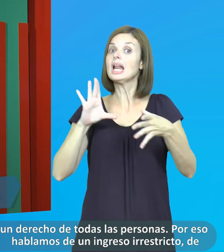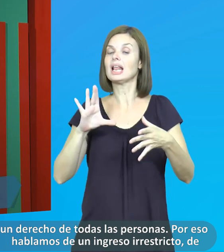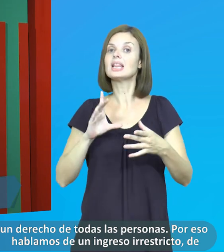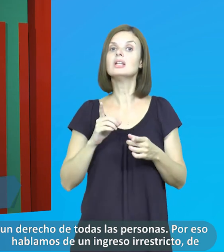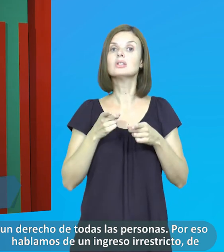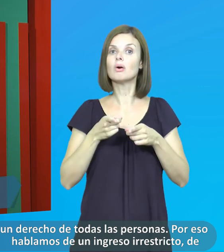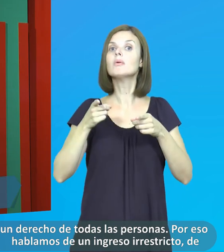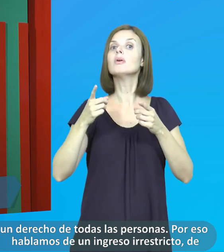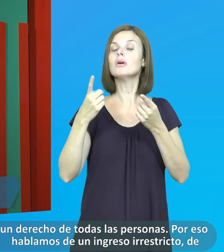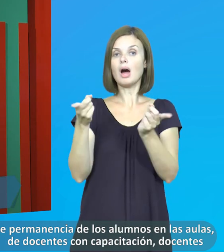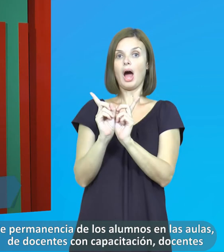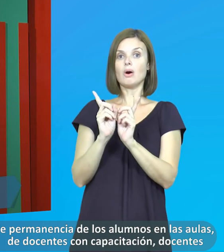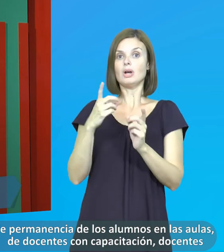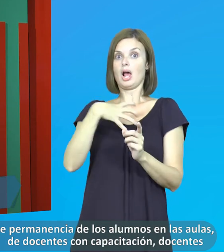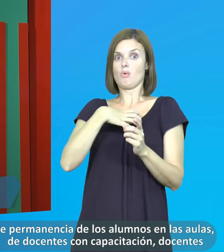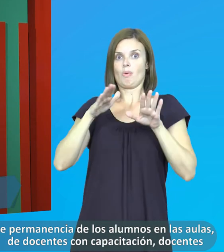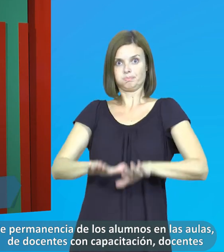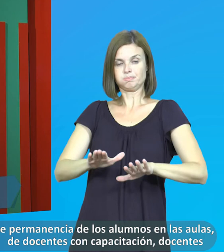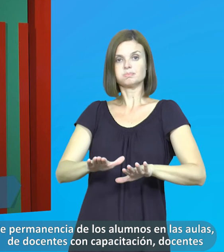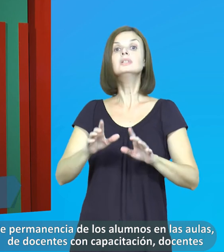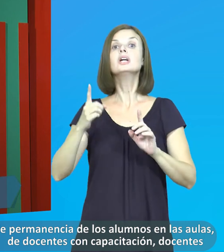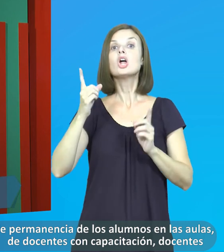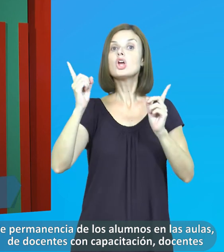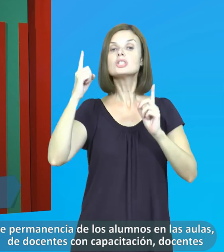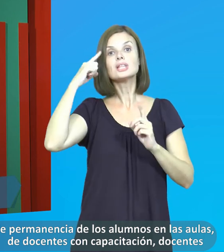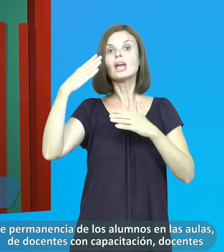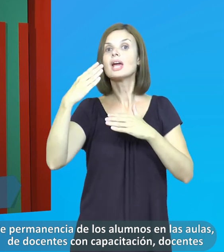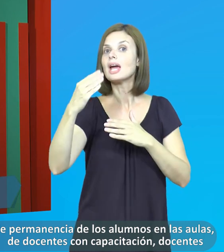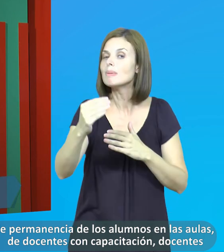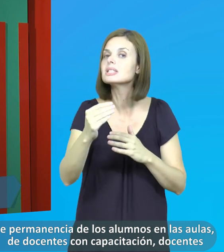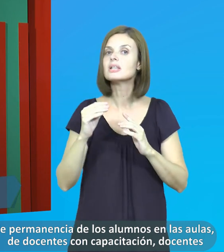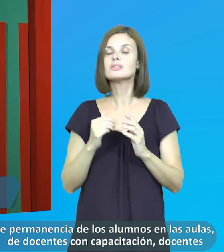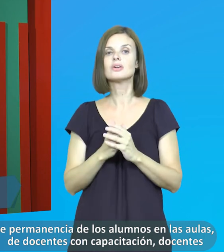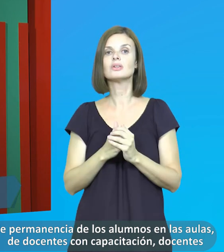de permanencia de los alumnos en las aulas, de docentes con capacitación, docentes que